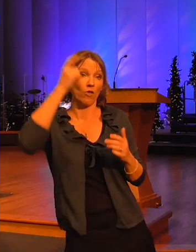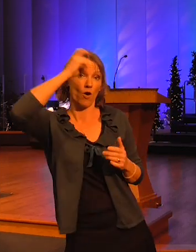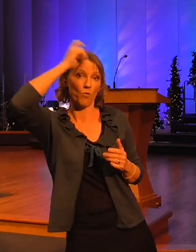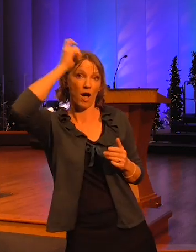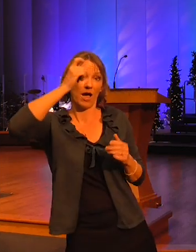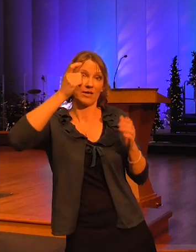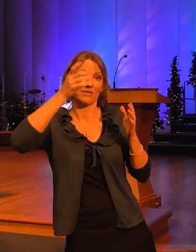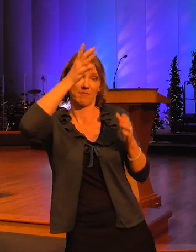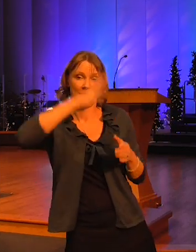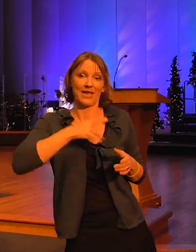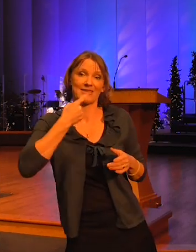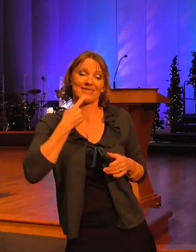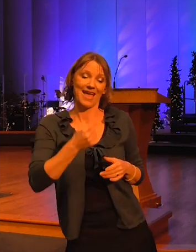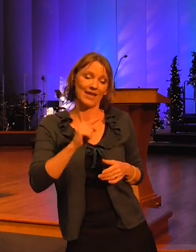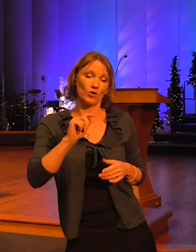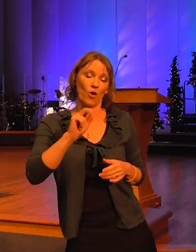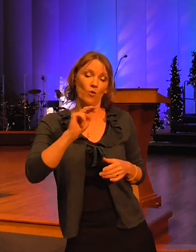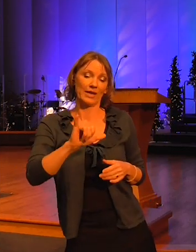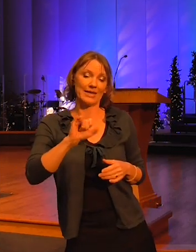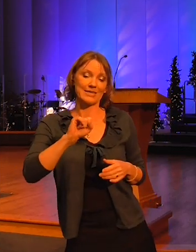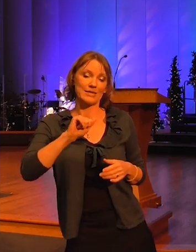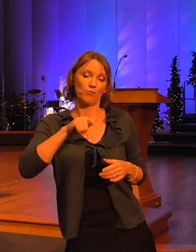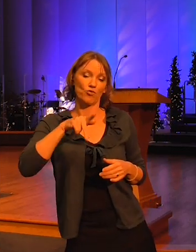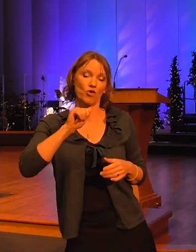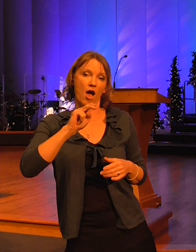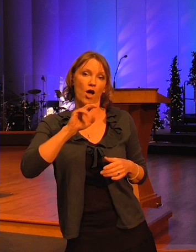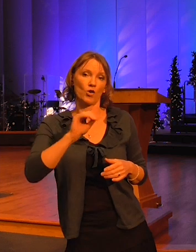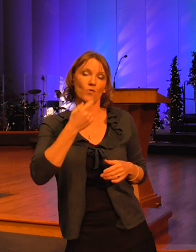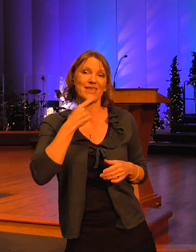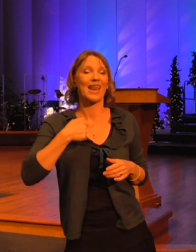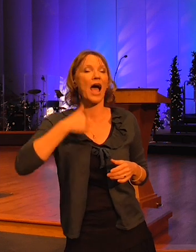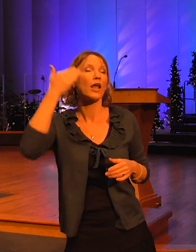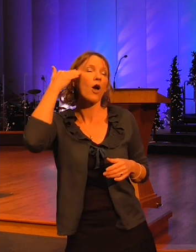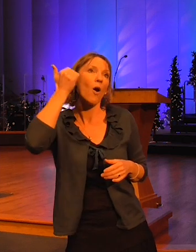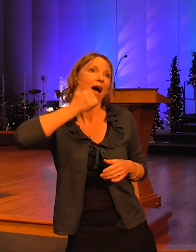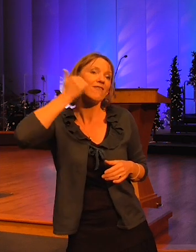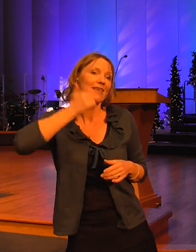Lo sé Sé que cada día es un regalo, pero ¿tiene que ser un par de